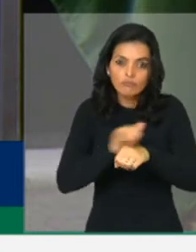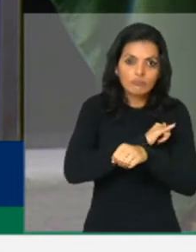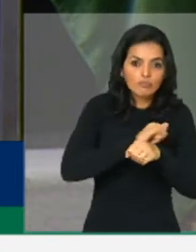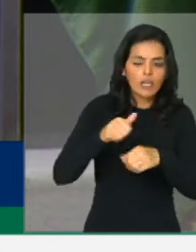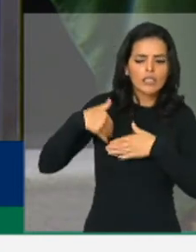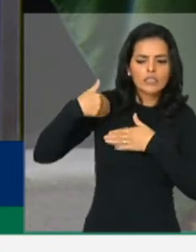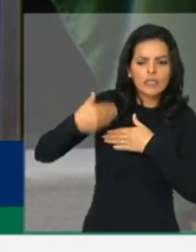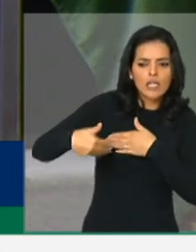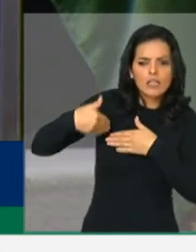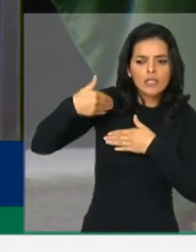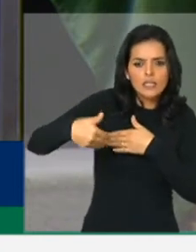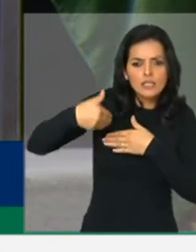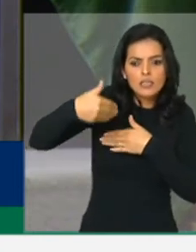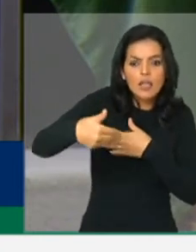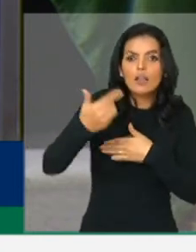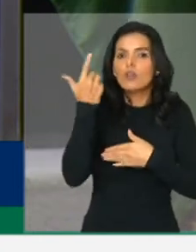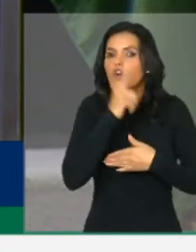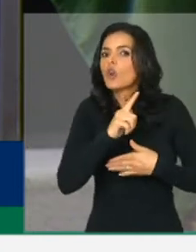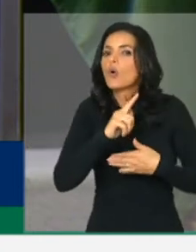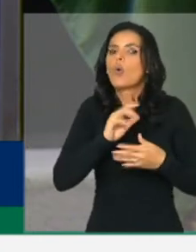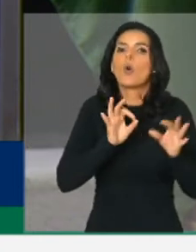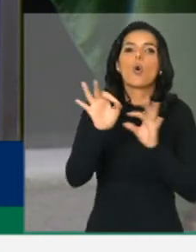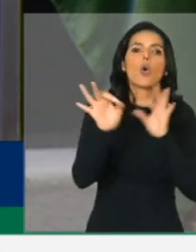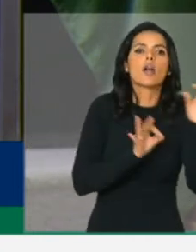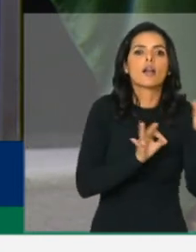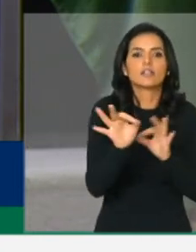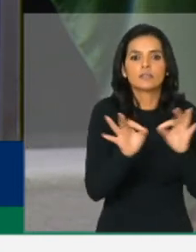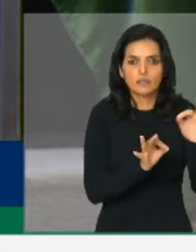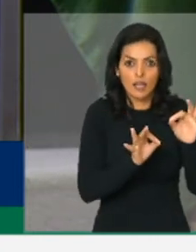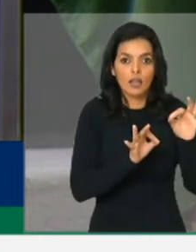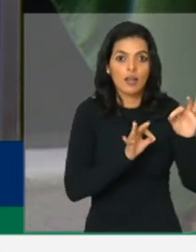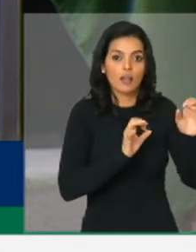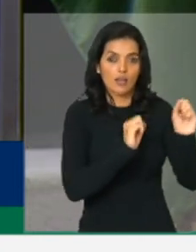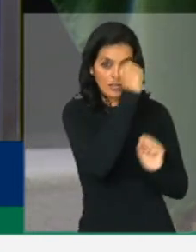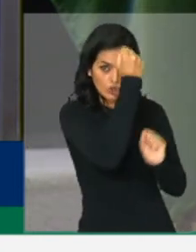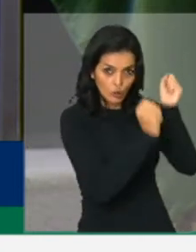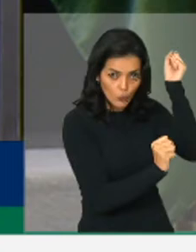VEZES ATÉ EM ALGUMAS REGIÕES DESUMANO, PORQUE TEMOS MUITOS IRMÃOS NOSSOS BRASILEIROS PASSANDO FOME, PASSANDO